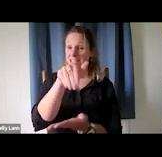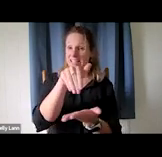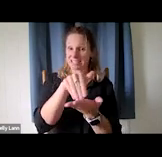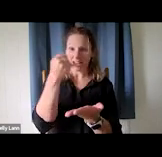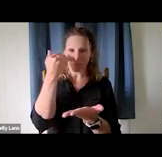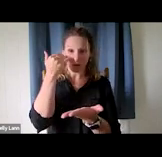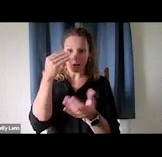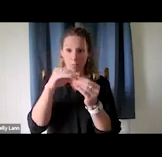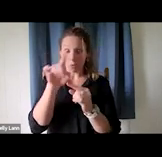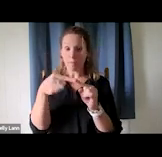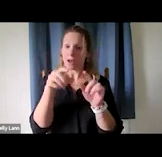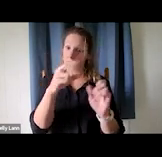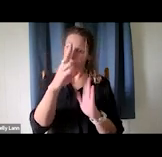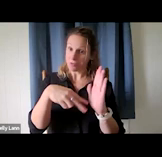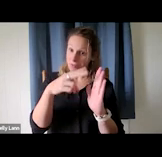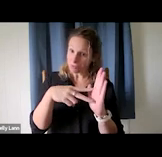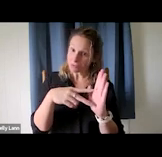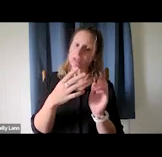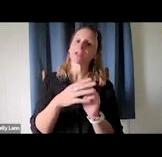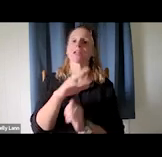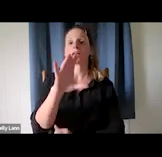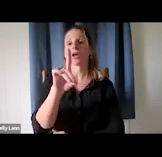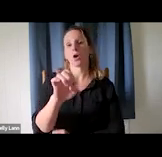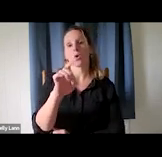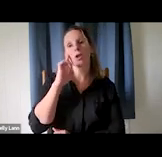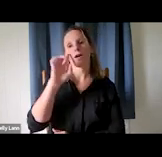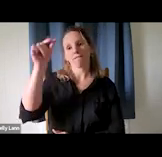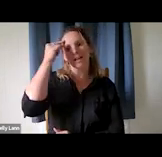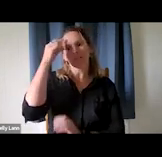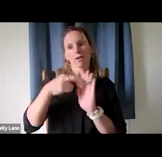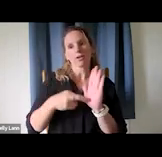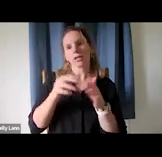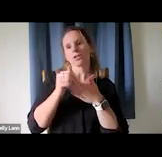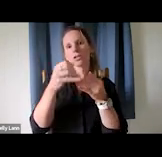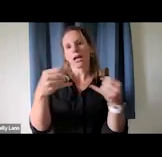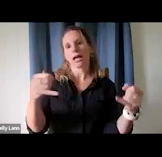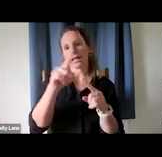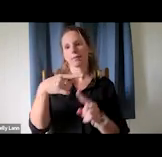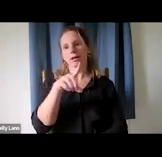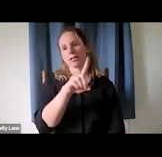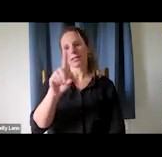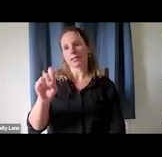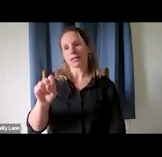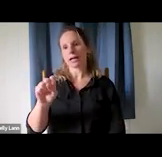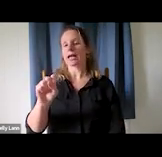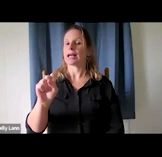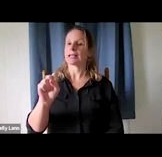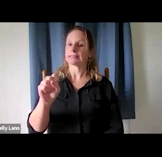y además leer realmente las directrices del Código de Reglamentos Federales sobre cómo el DDS determina la materialidad,